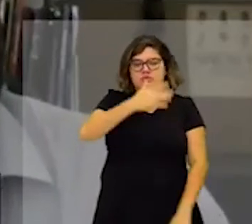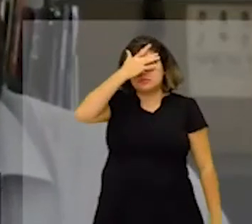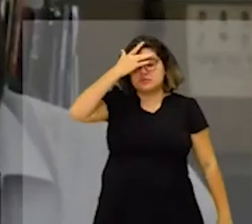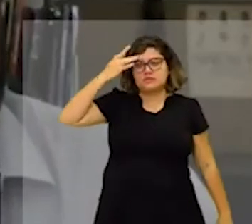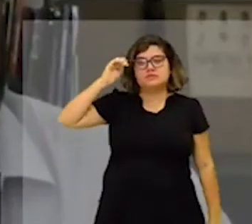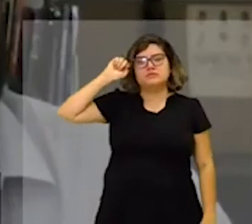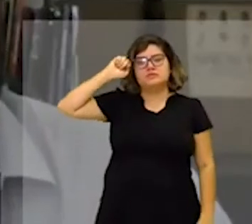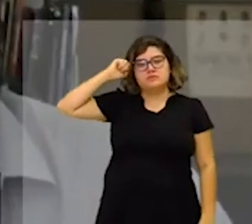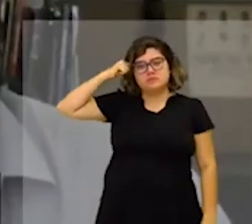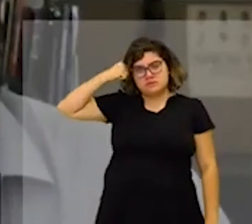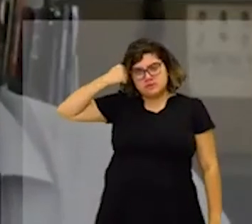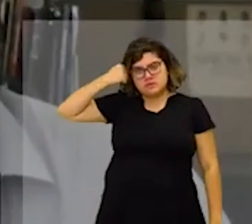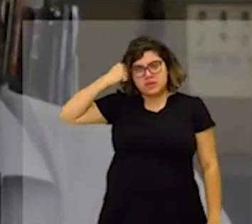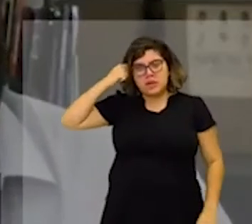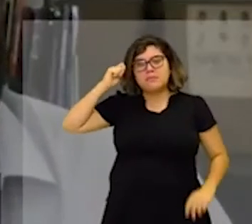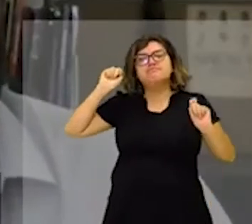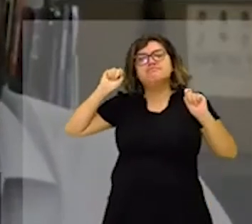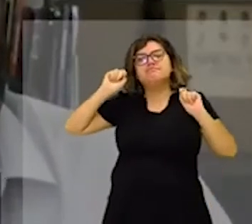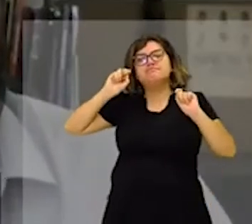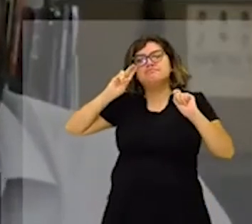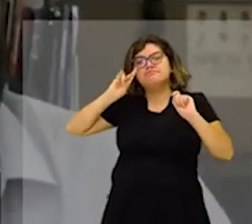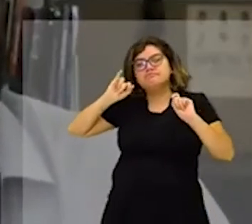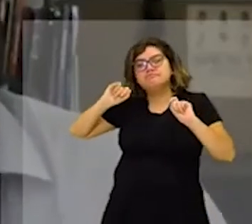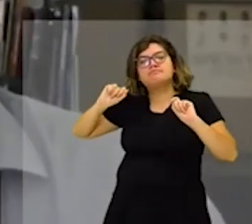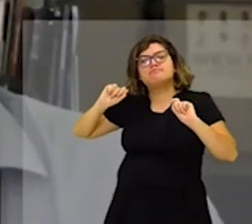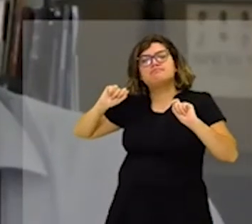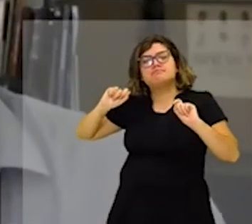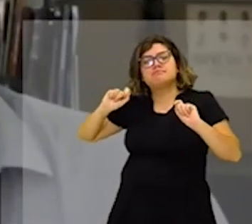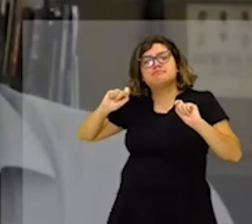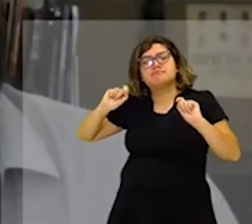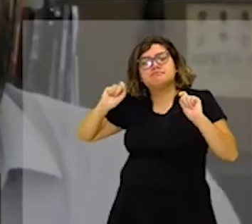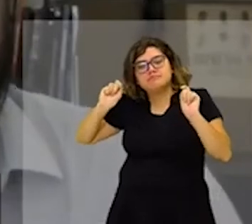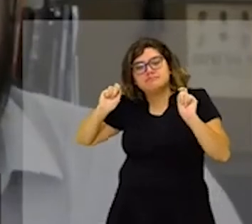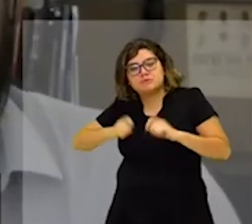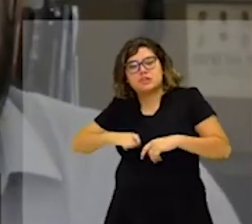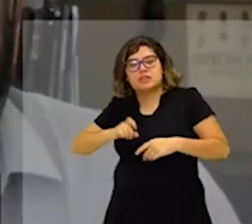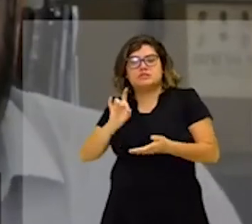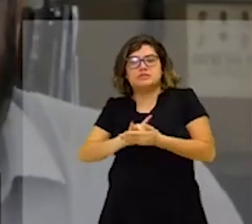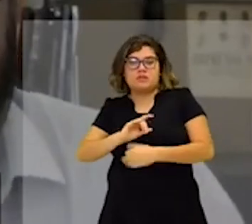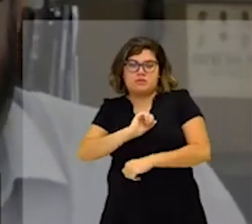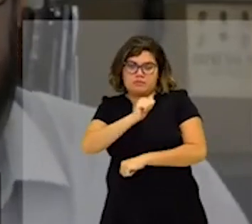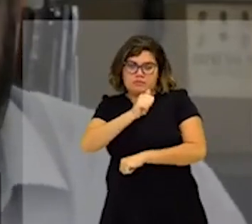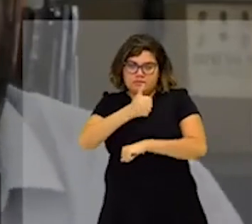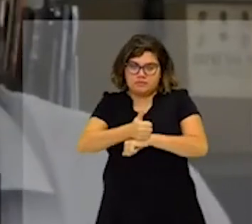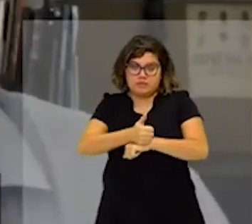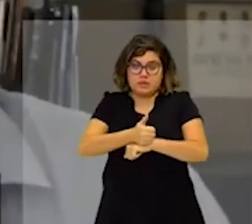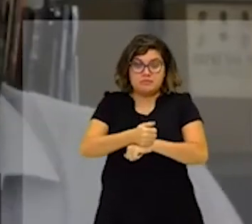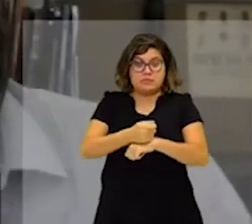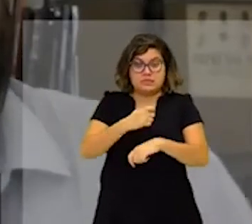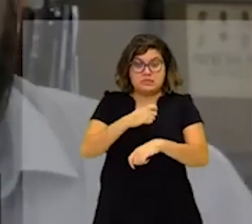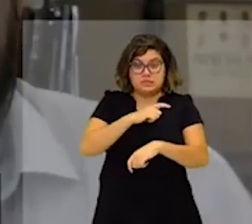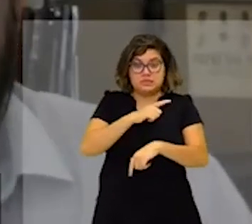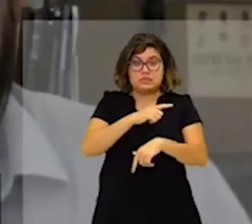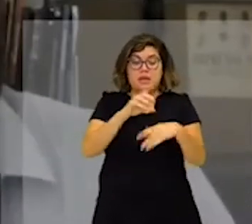está ser de fato ocupado né então é uma pessoa que está bastante aberto né é assim